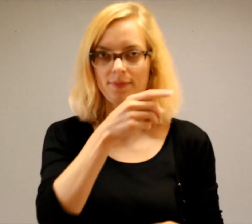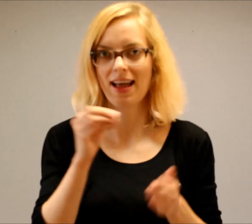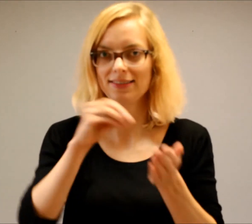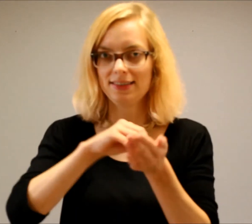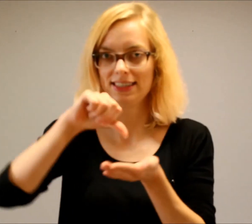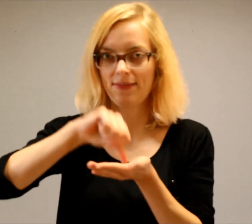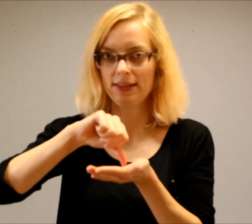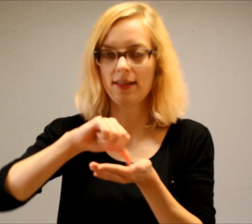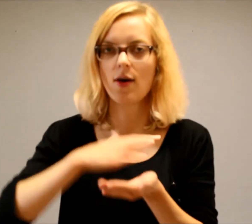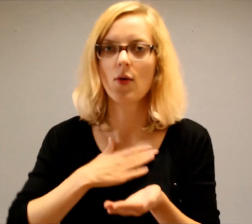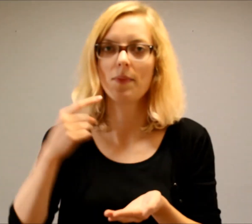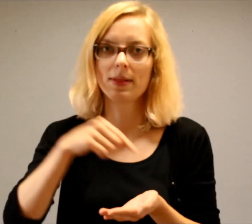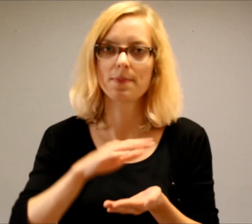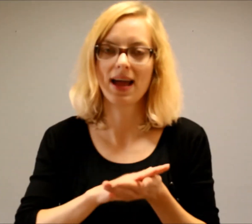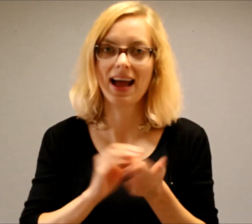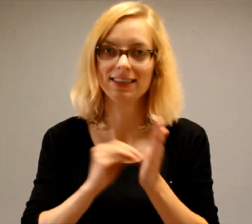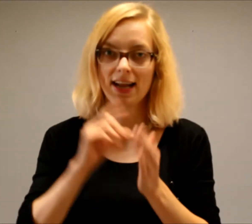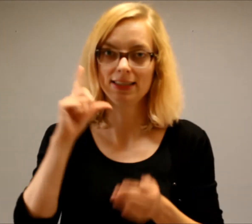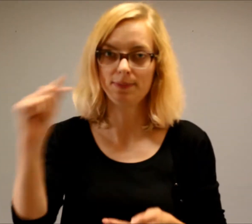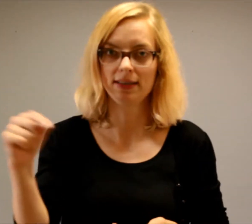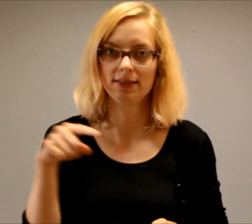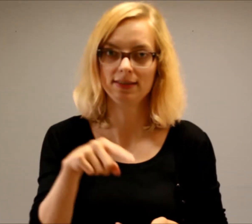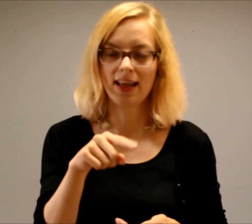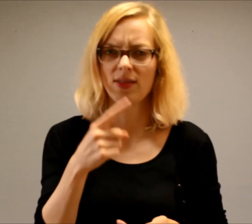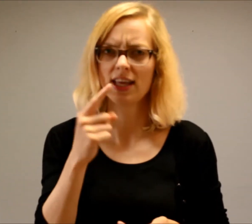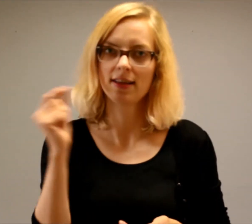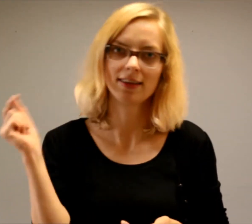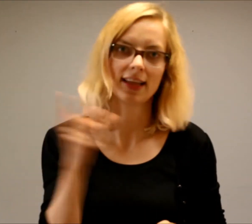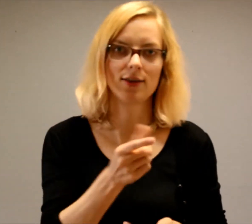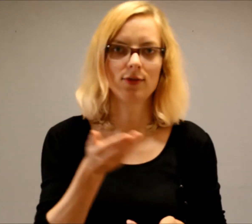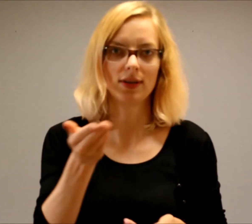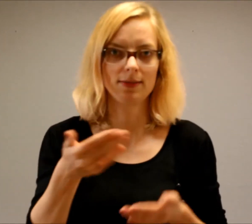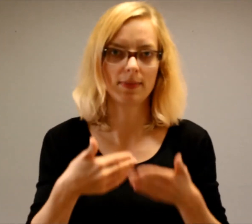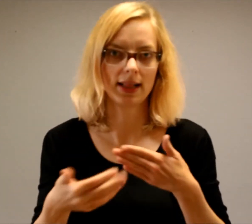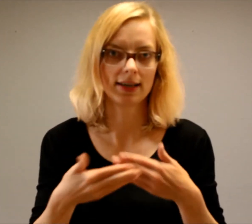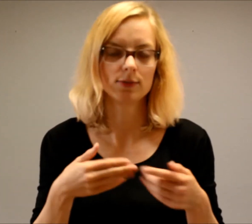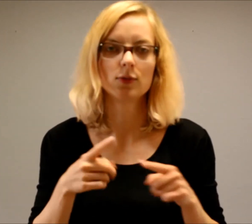ExtraStiftelsen har kommet med ExtraExpress, en raskere søknadsbehandling